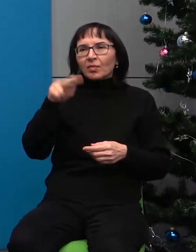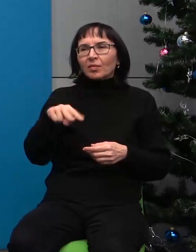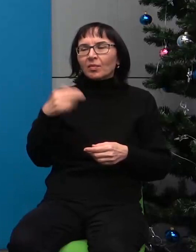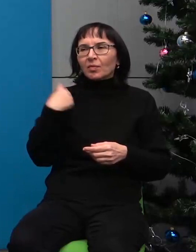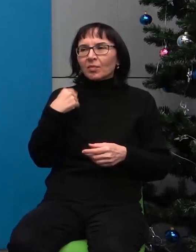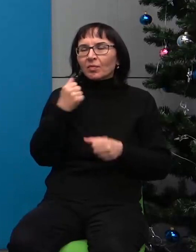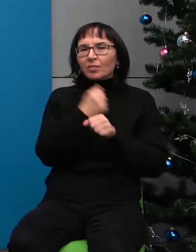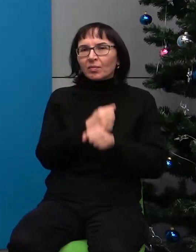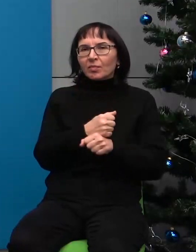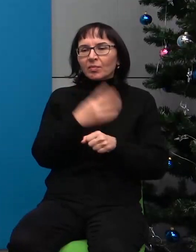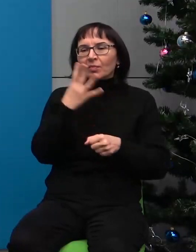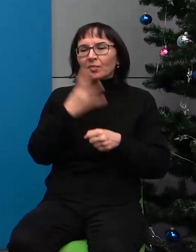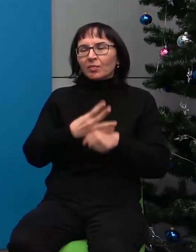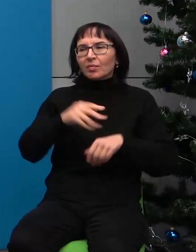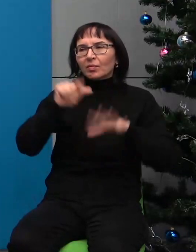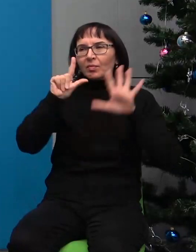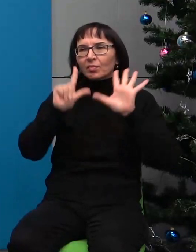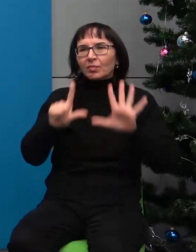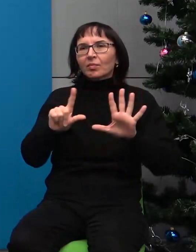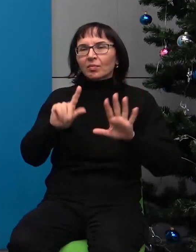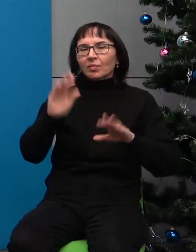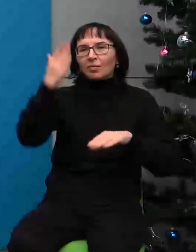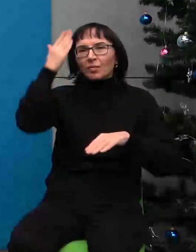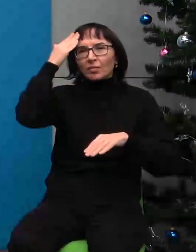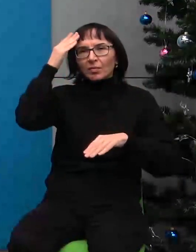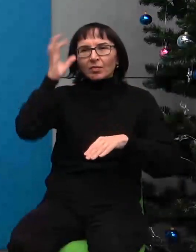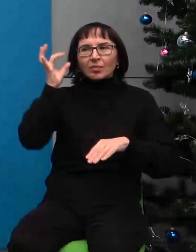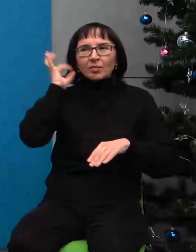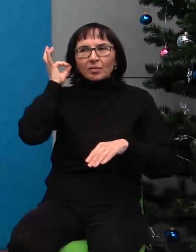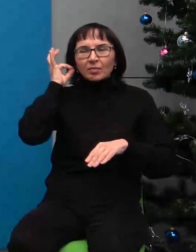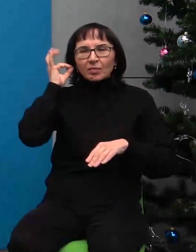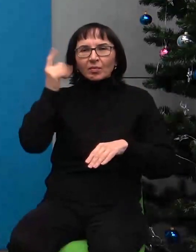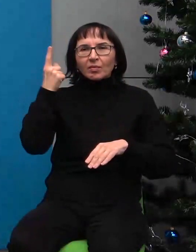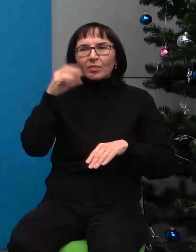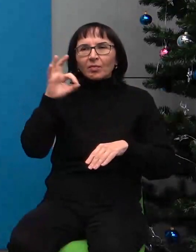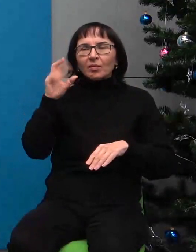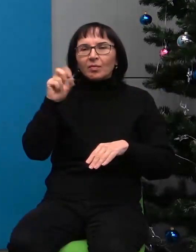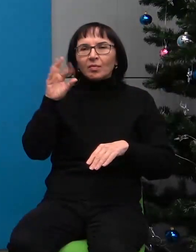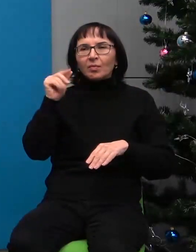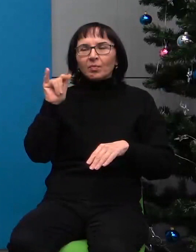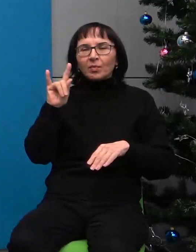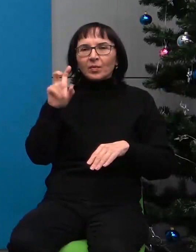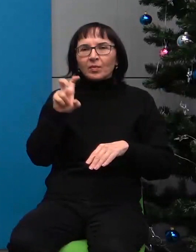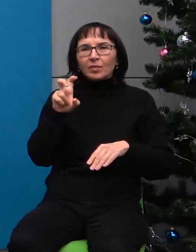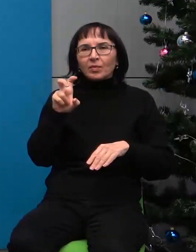Rozpoznała go kobieta z Drohobycza w mieście Linz w Austrii.